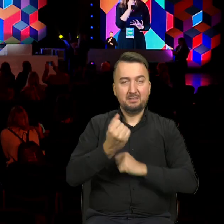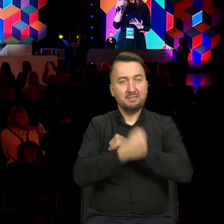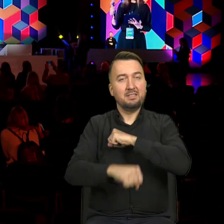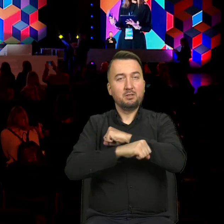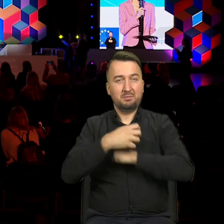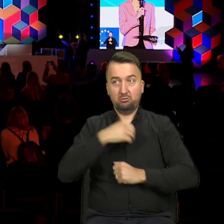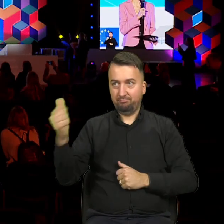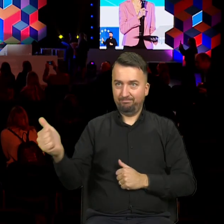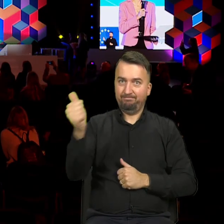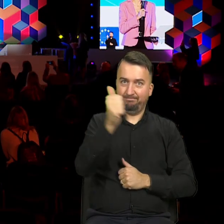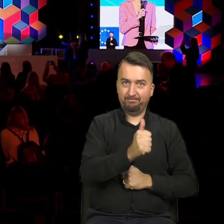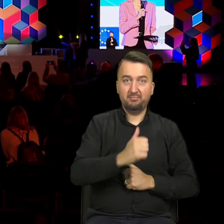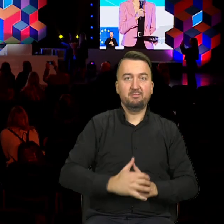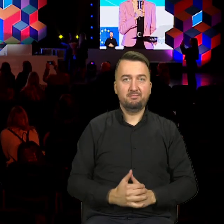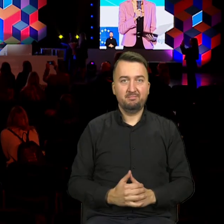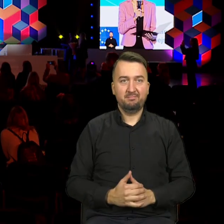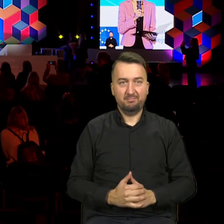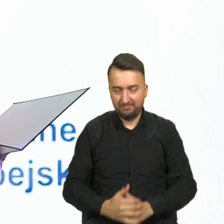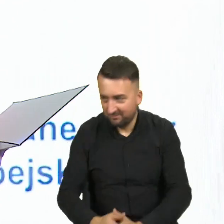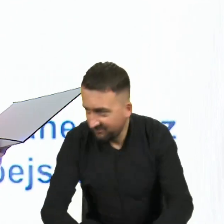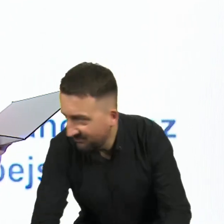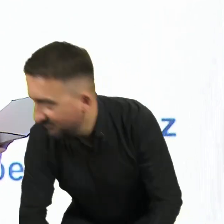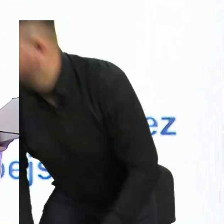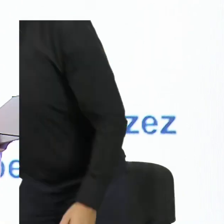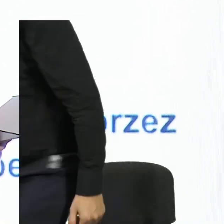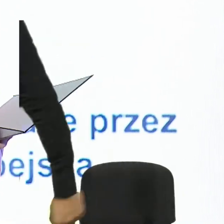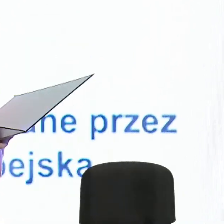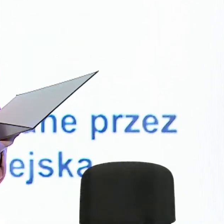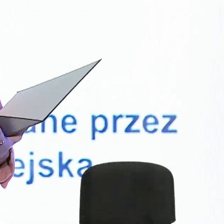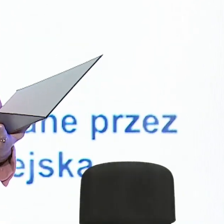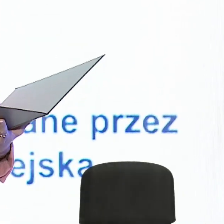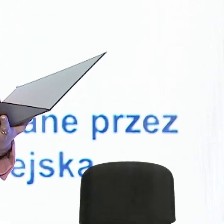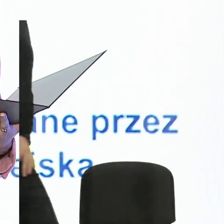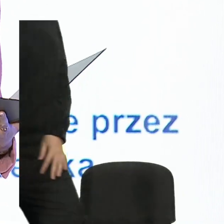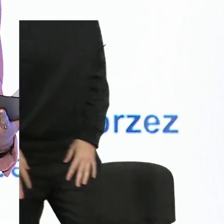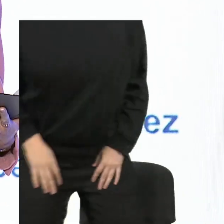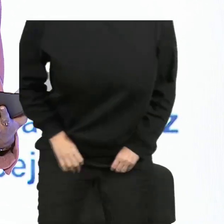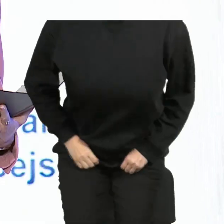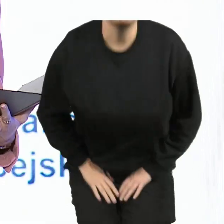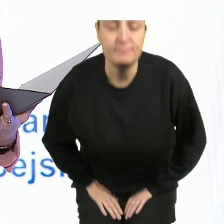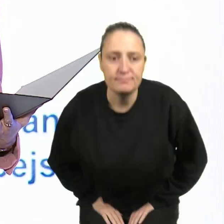ale uważam, że wszyscy się z nią zgadzamy. No i bardzo ważna rola uczenia się przez całe życie, tego lifelong learning